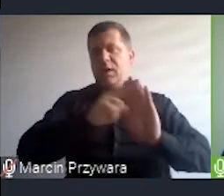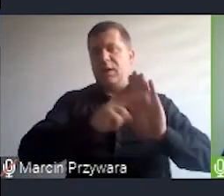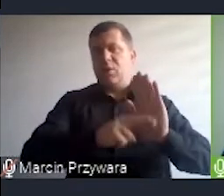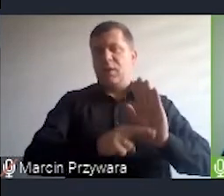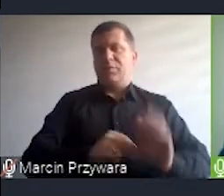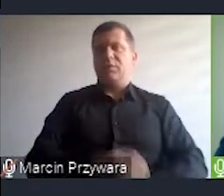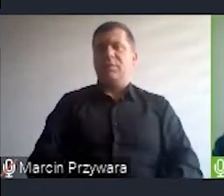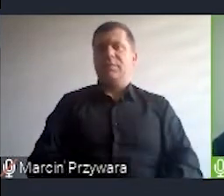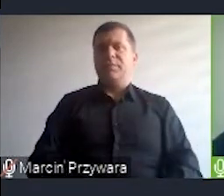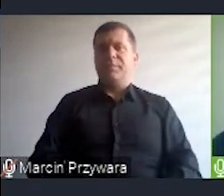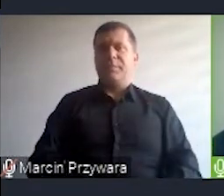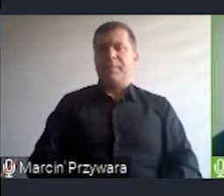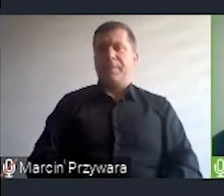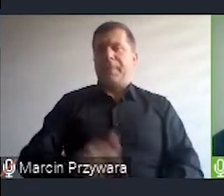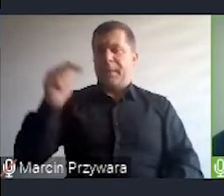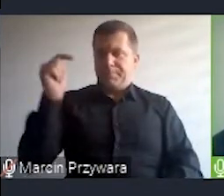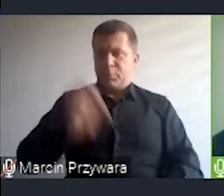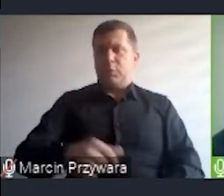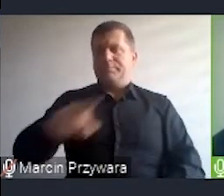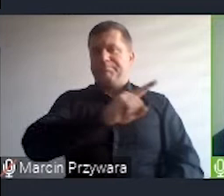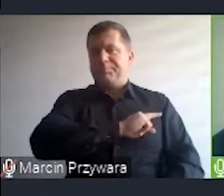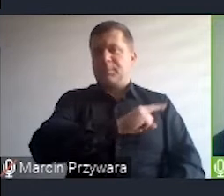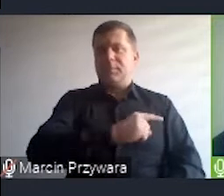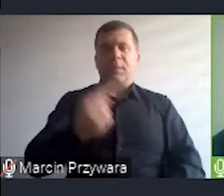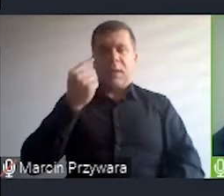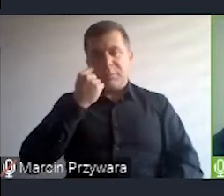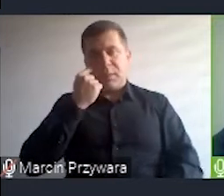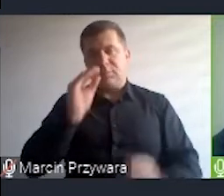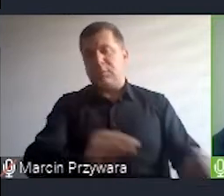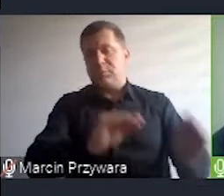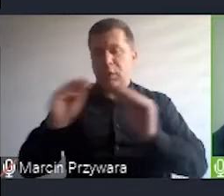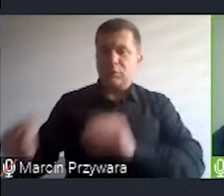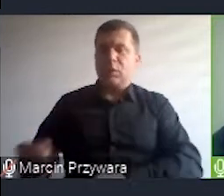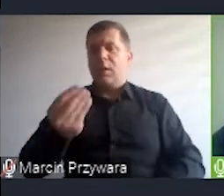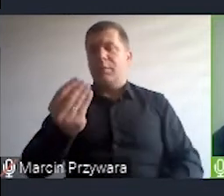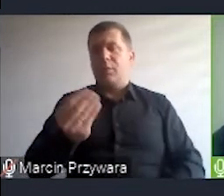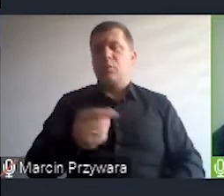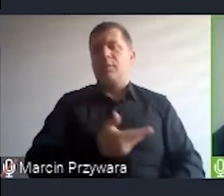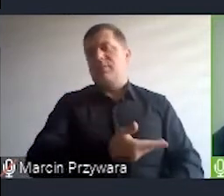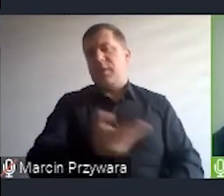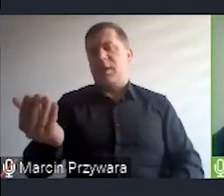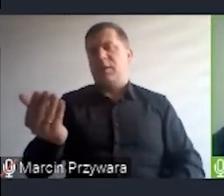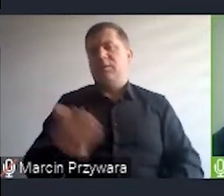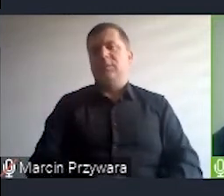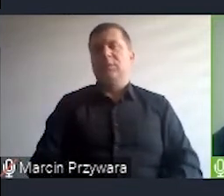i musicie ich przestrzegać, chyba że przesuniecie pieniądze – to już Państwu na to już uwagę zwróciłem.